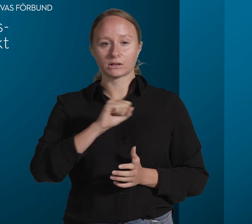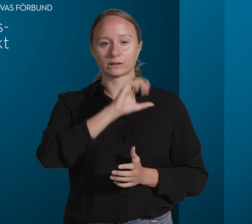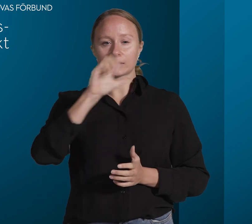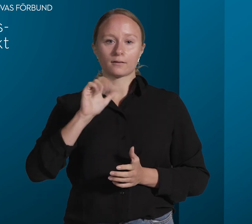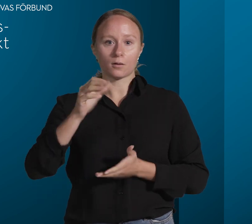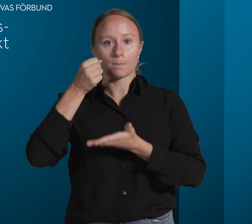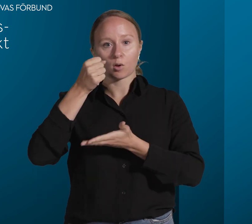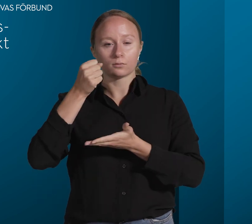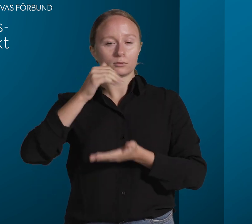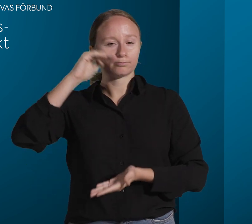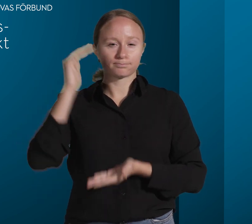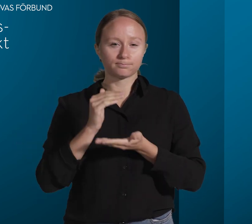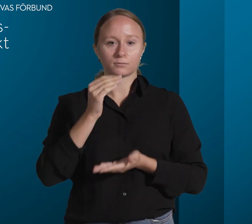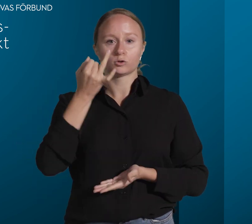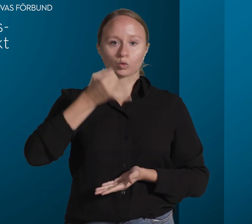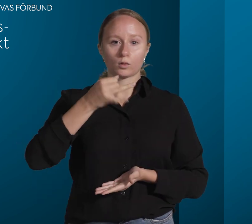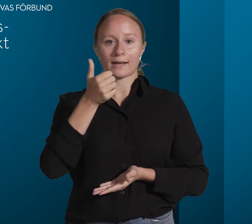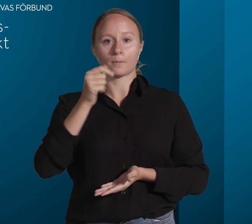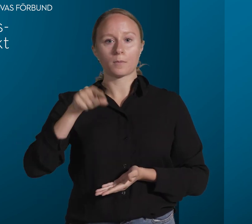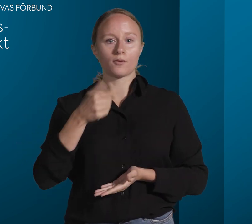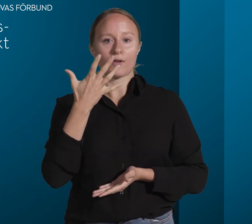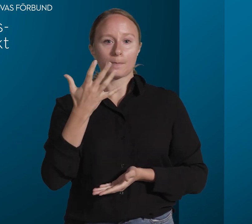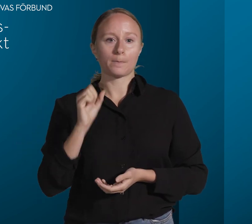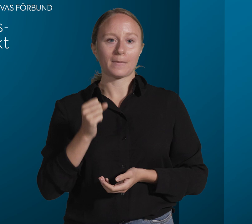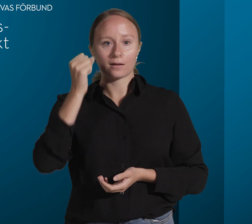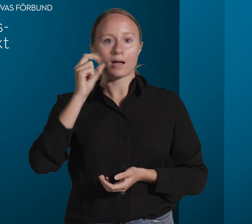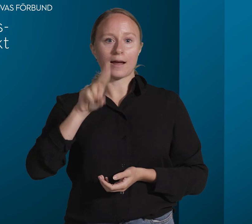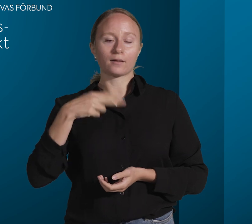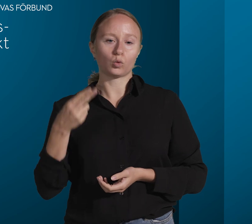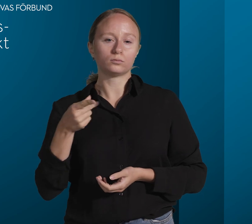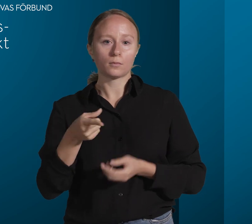s budget minskar med 79,5 miljoner euro, -